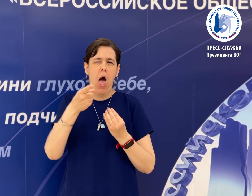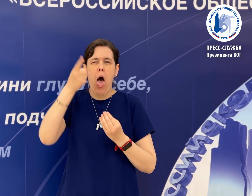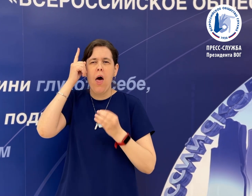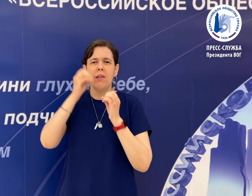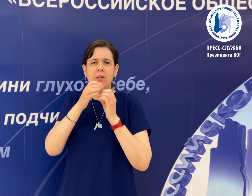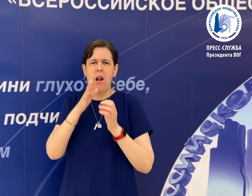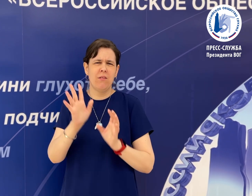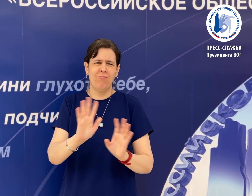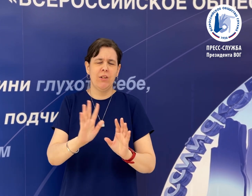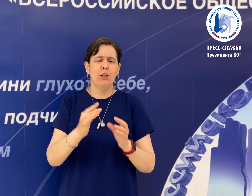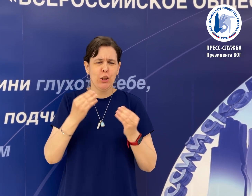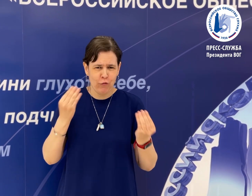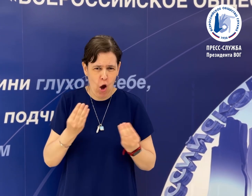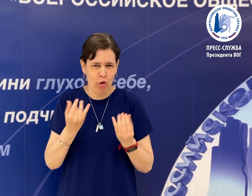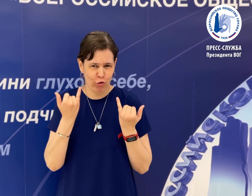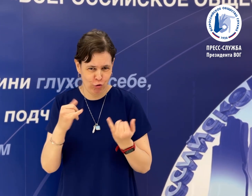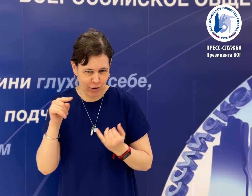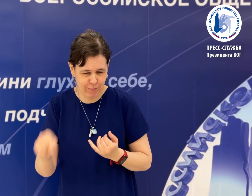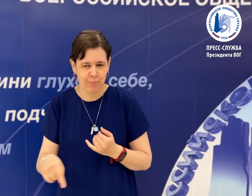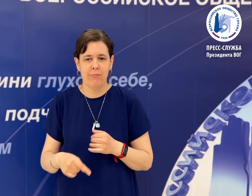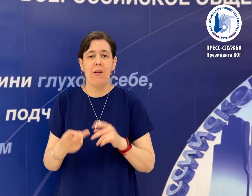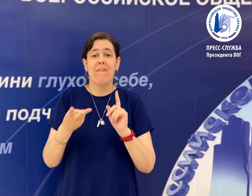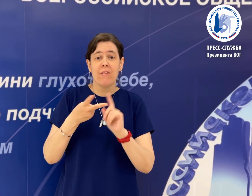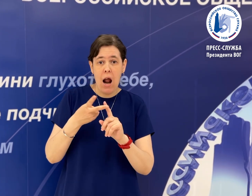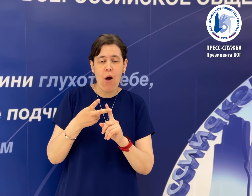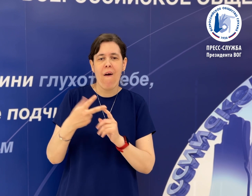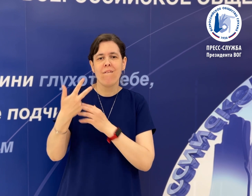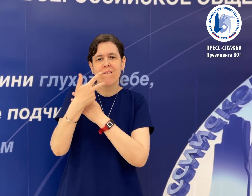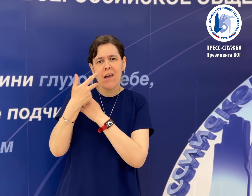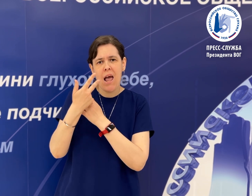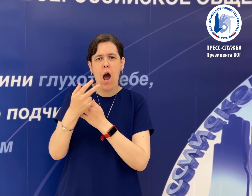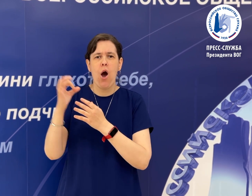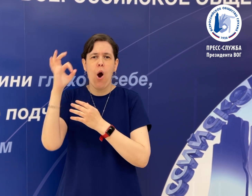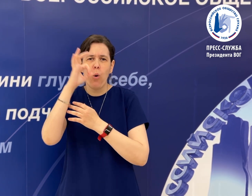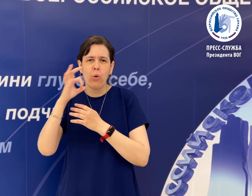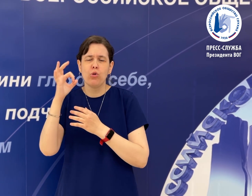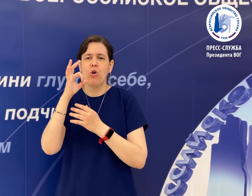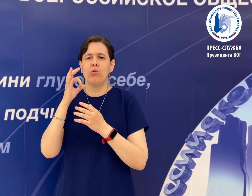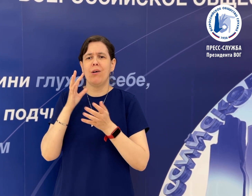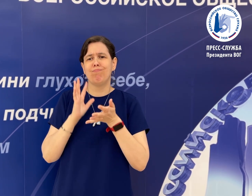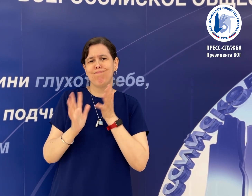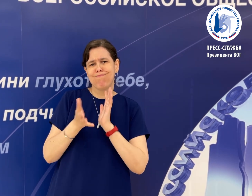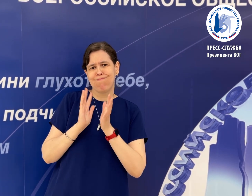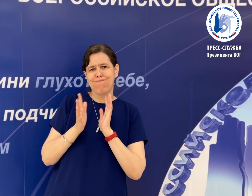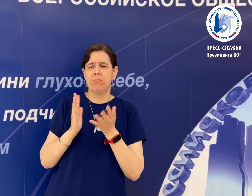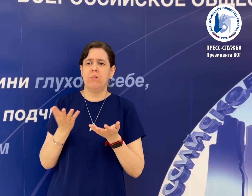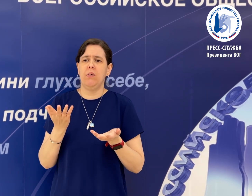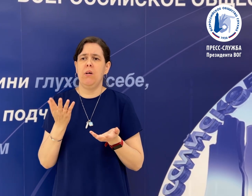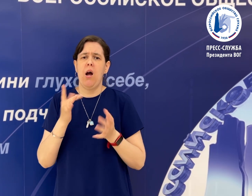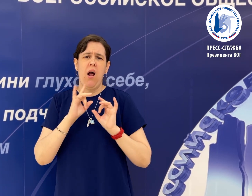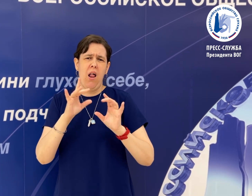Не десятилетней давности, а именно свежее фото. Второе - снимите короткий видеоролик (видеокружок в Telegram)